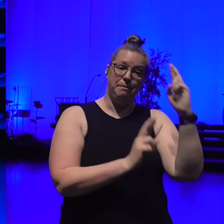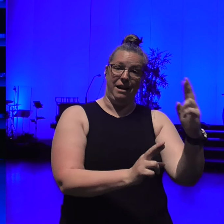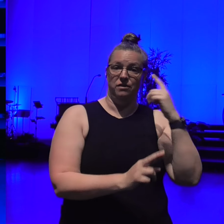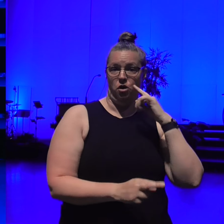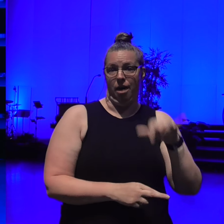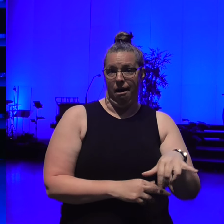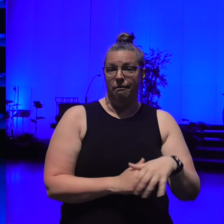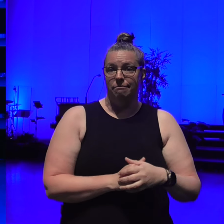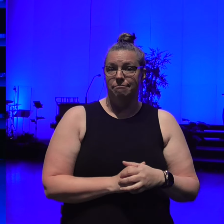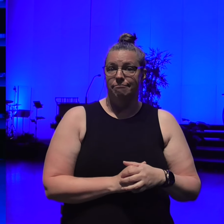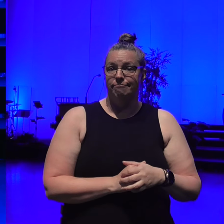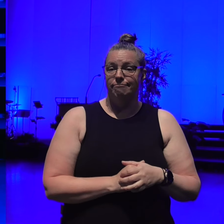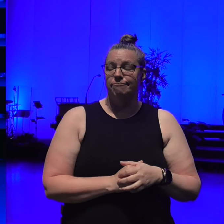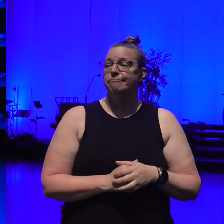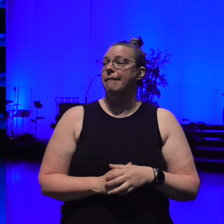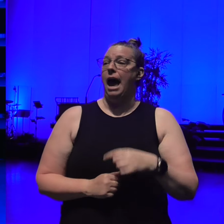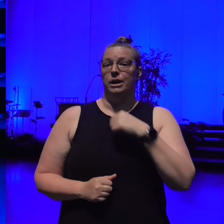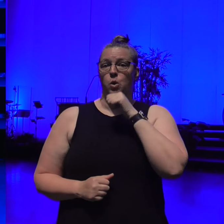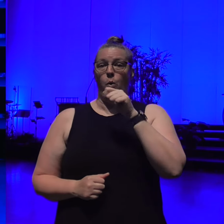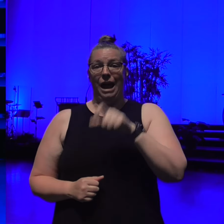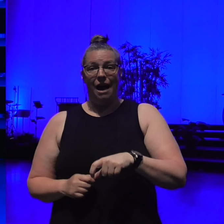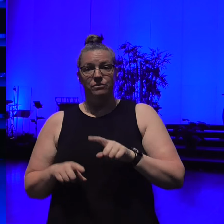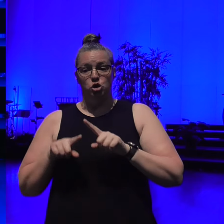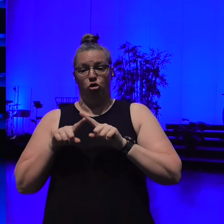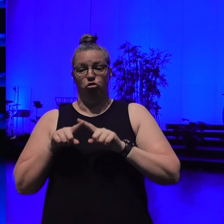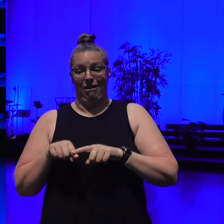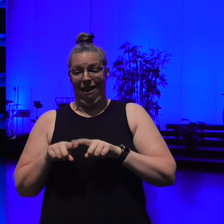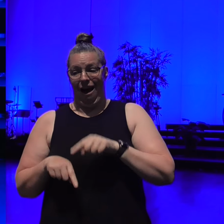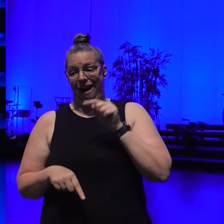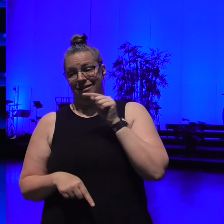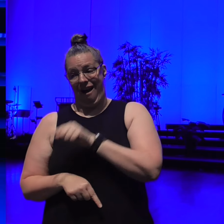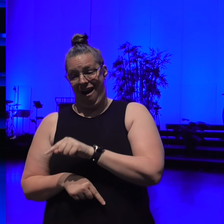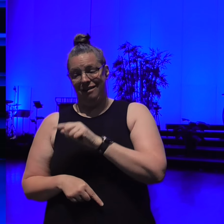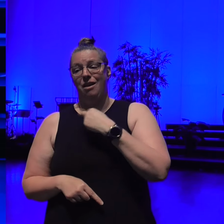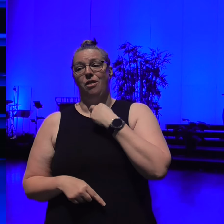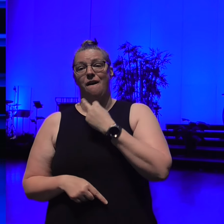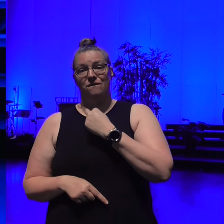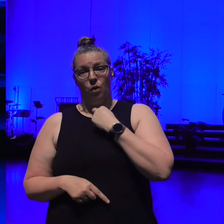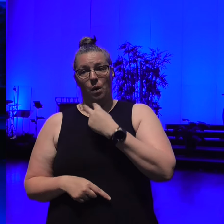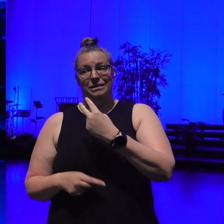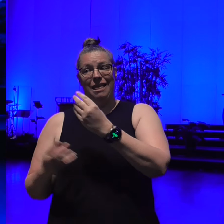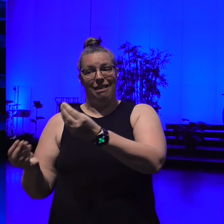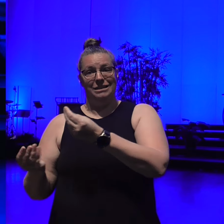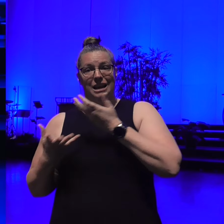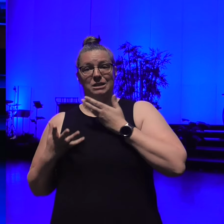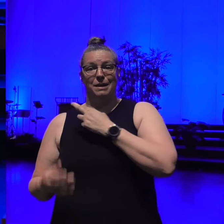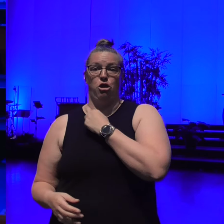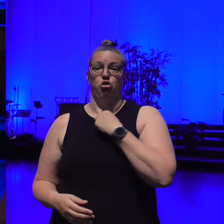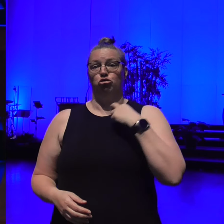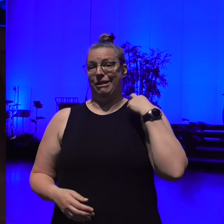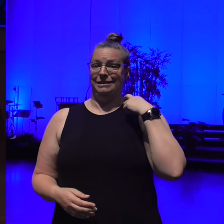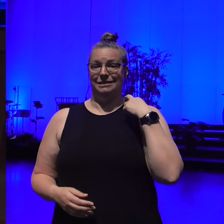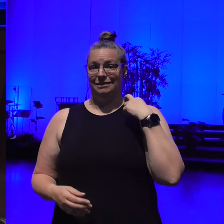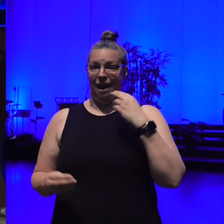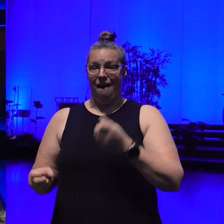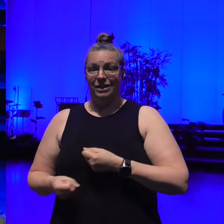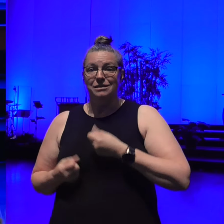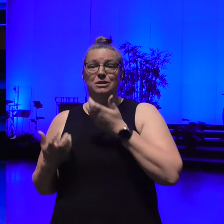Ya no necesito confiar en una voz que me diga el riesgo de expresar y compartir